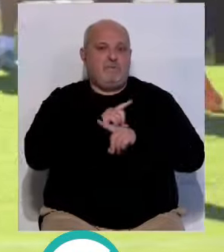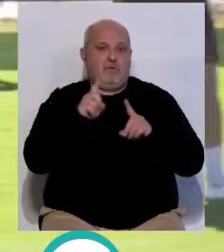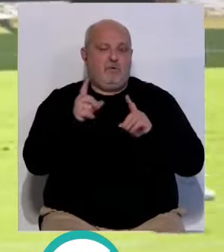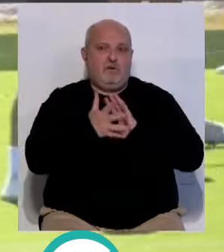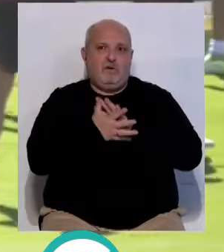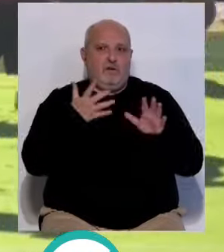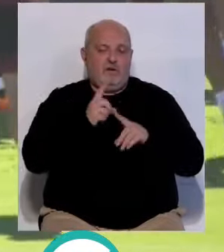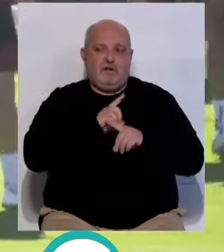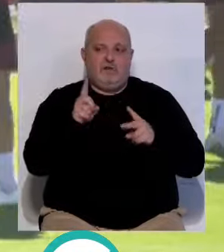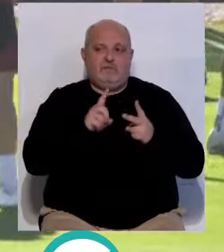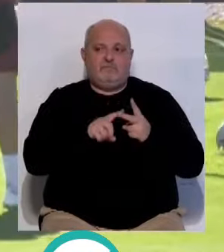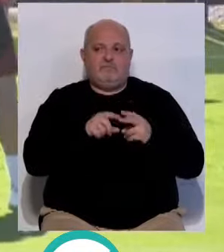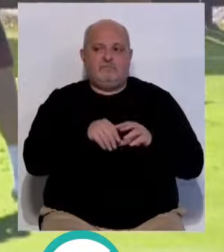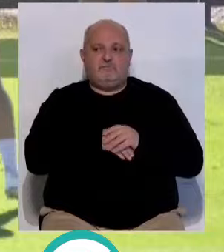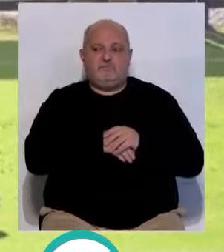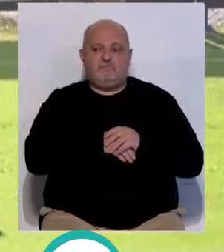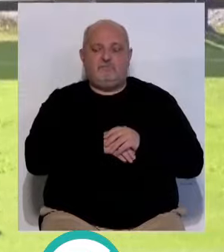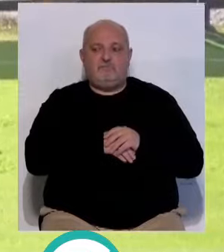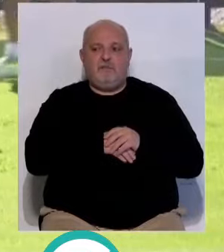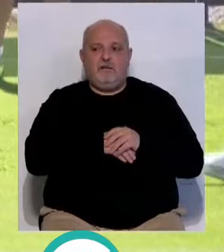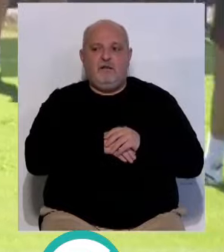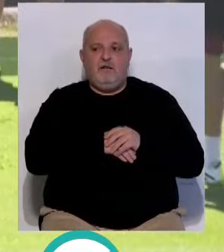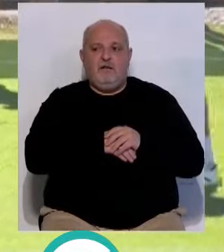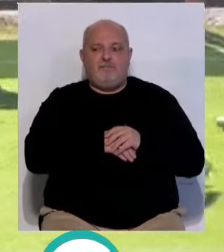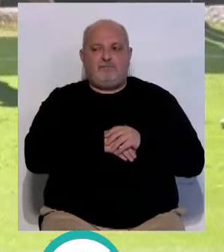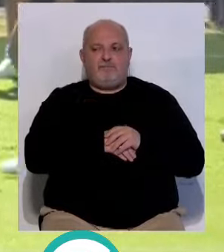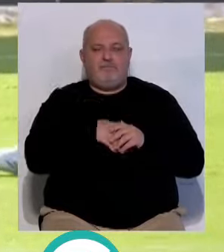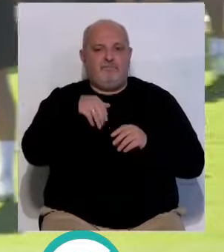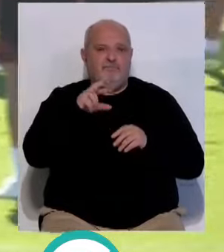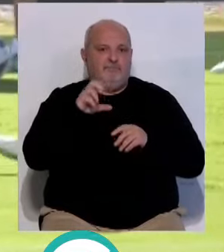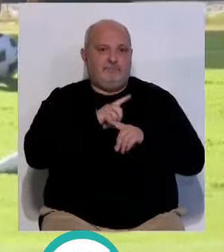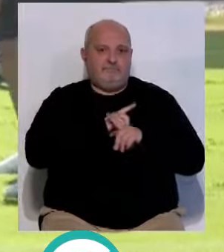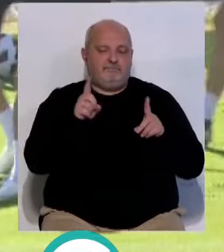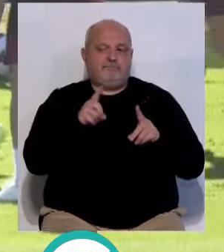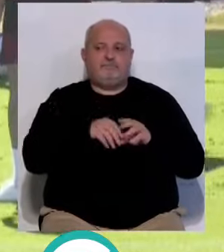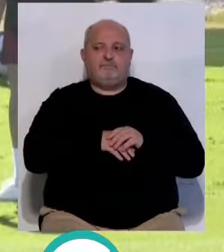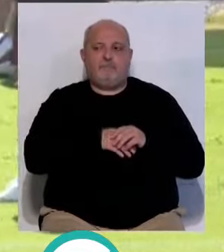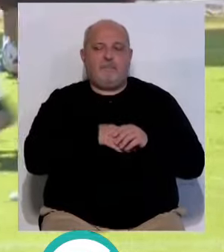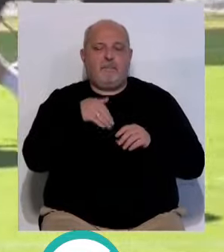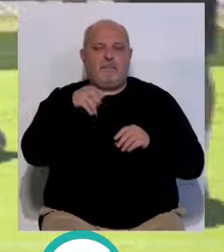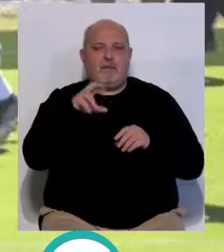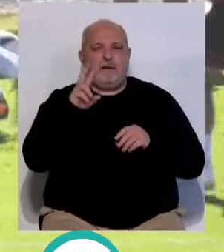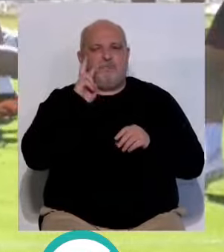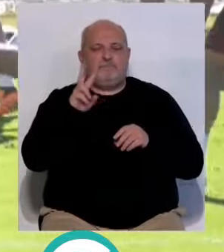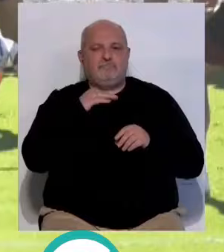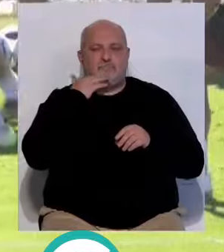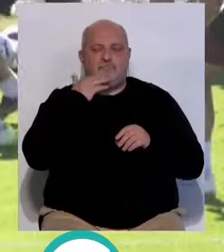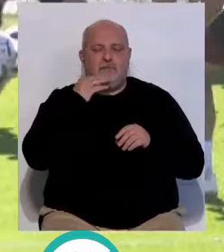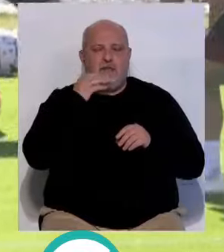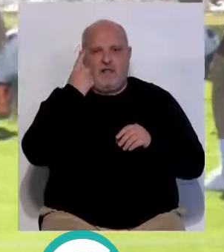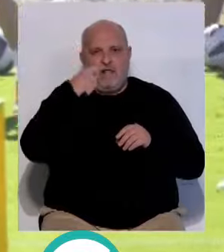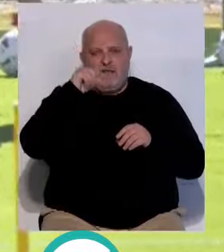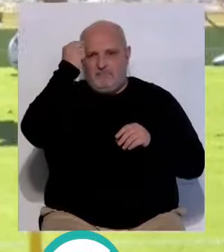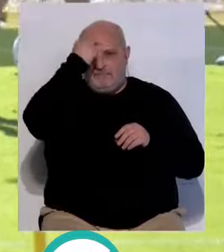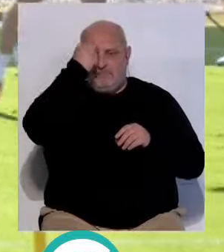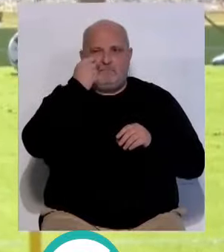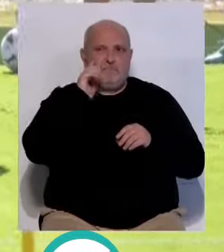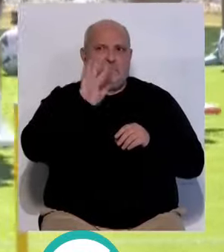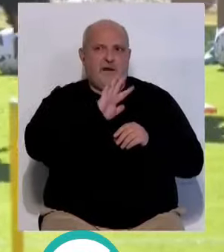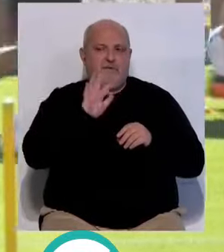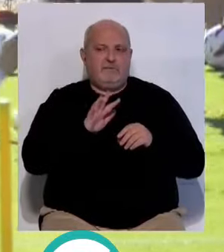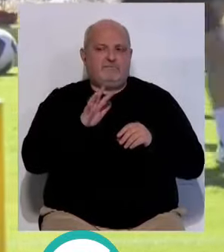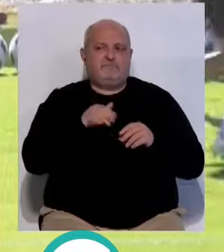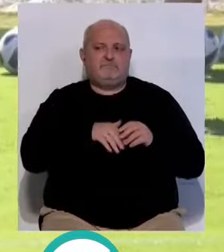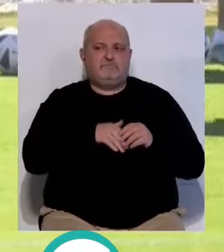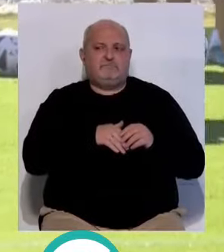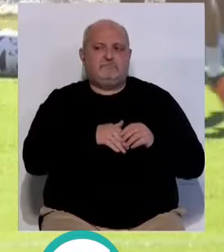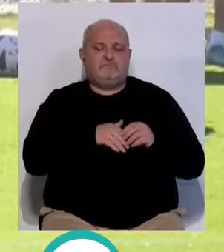tampoco es veloz m tampoco Aunque yo a m le veo cualidades tiene a mí me parece que yo que con